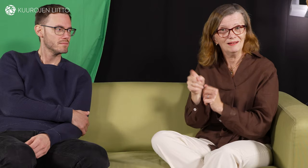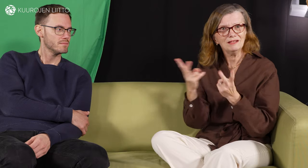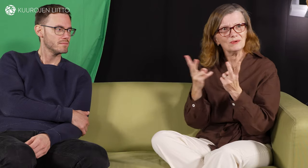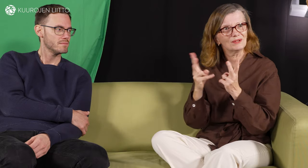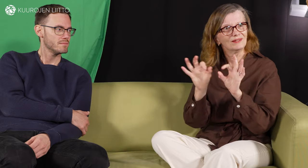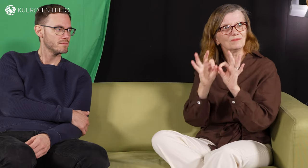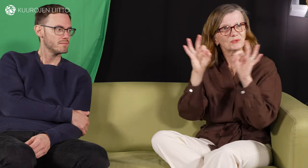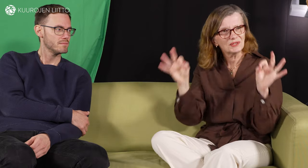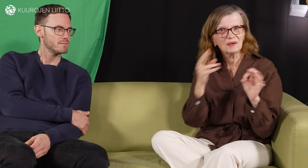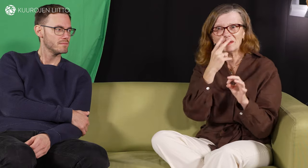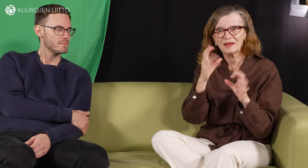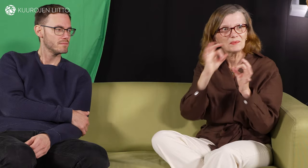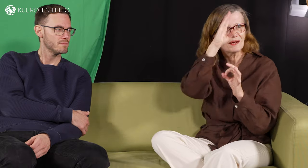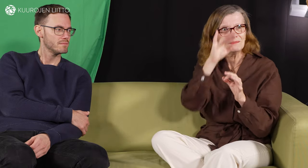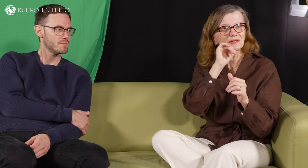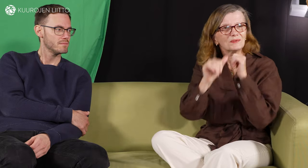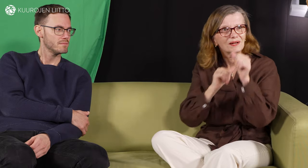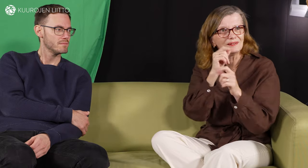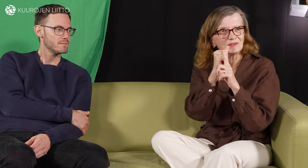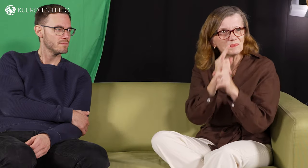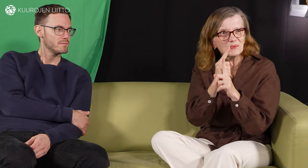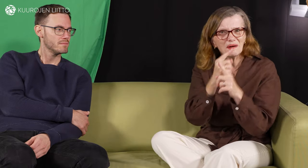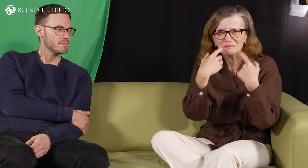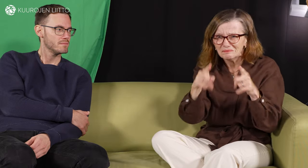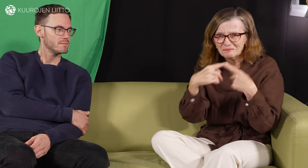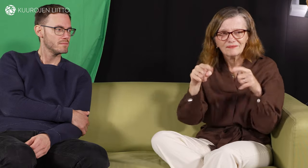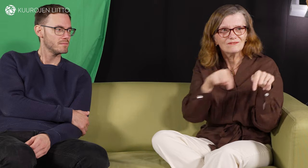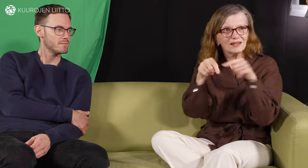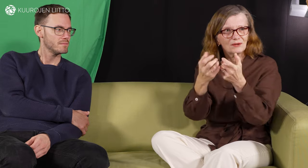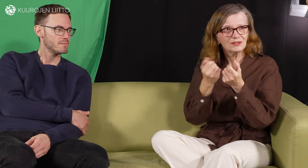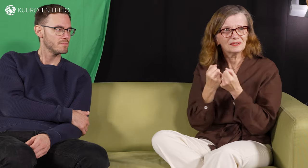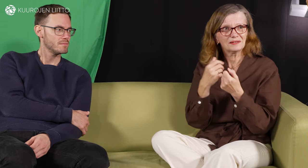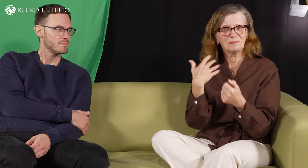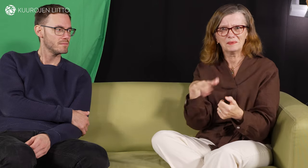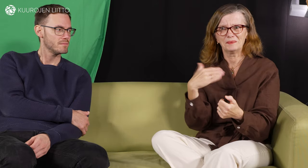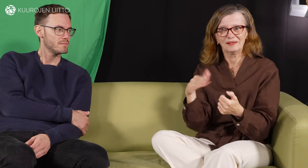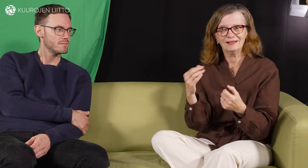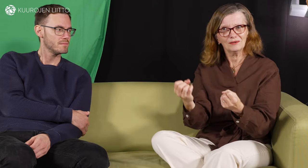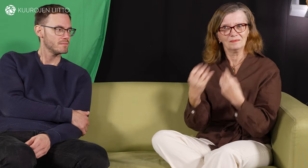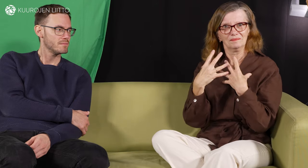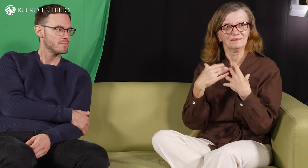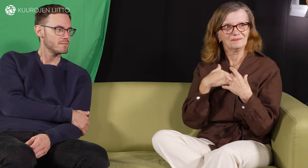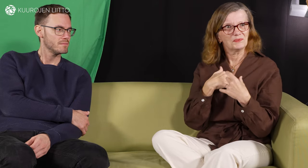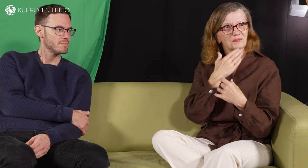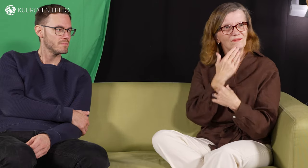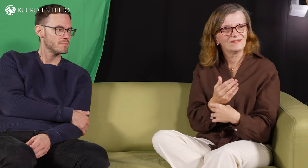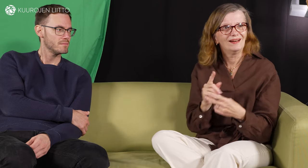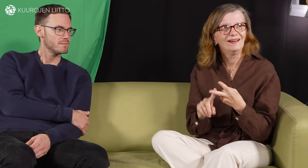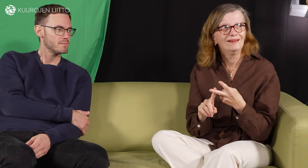Oli niin hienoa nähdä, miten moni ihminen osallistui kilpailuun. Saimme monia videoita ja olimme niistä vaikuttuneita.